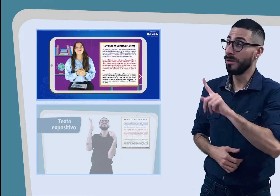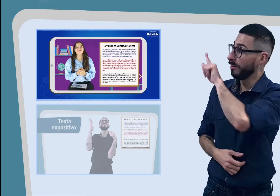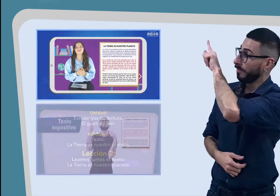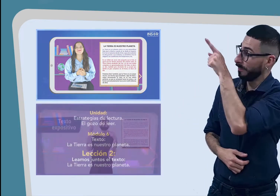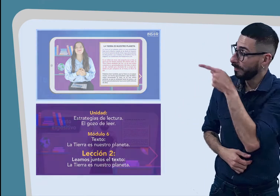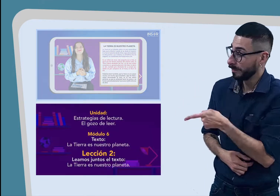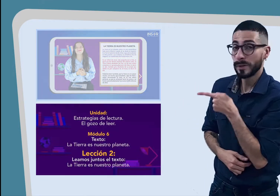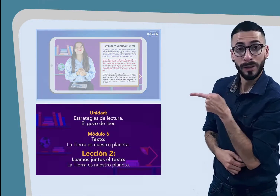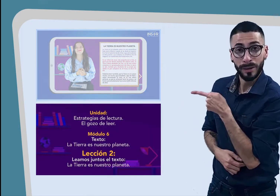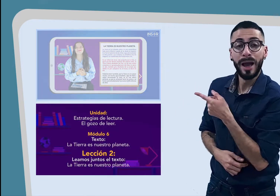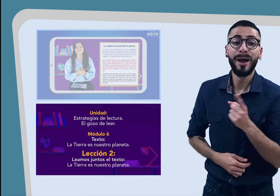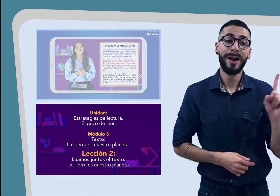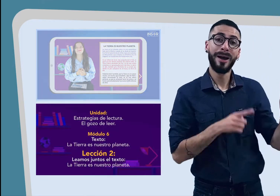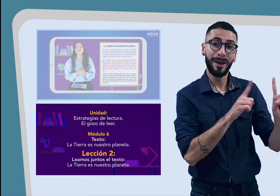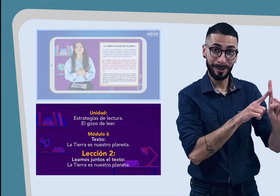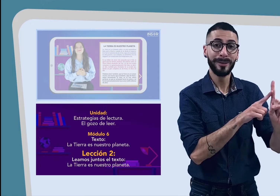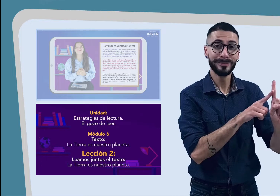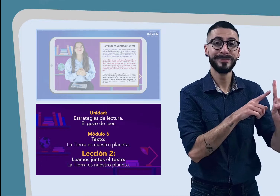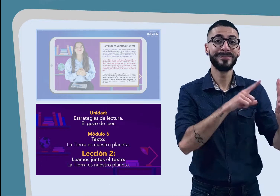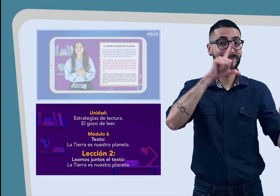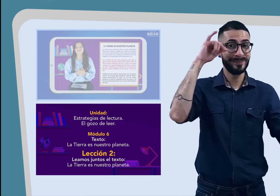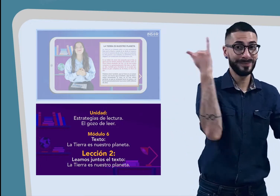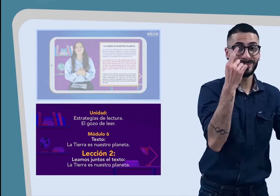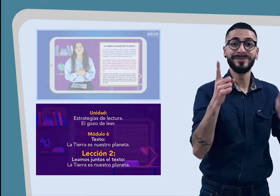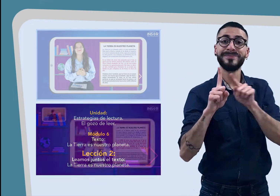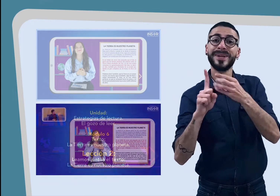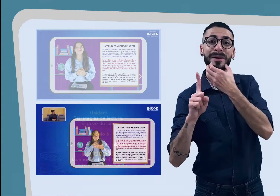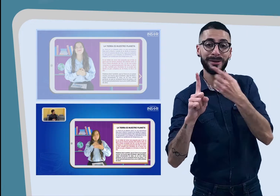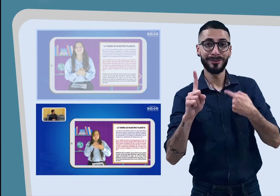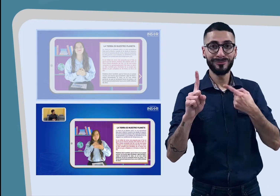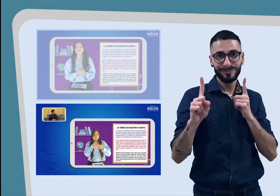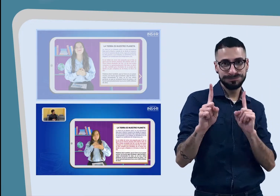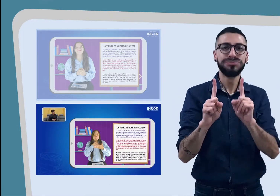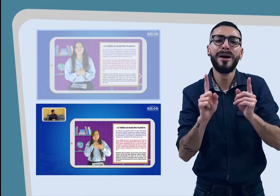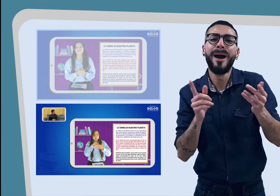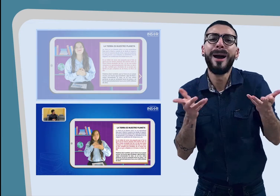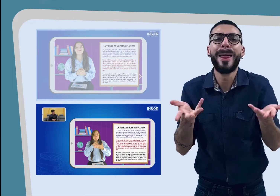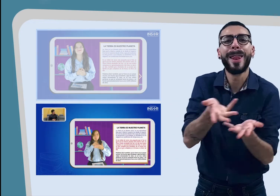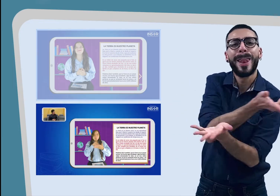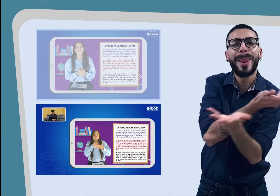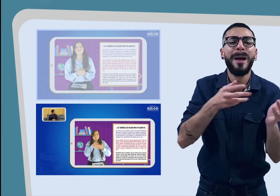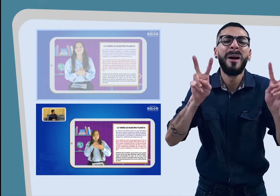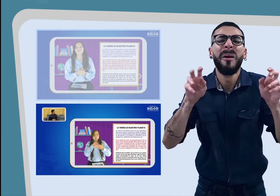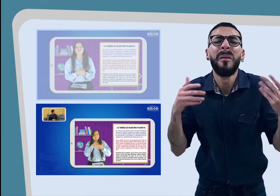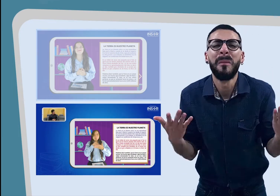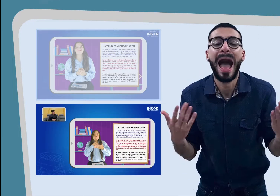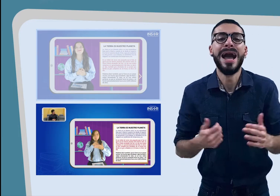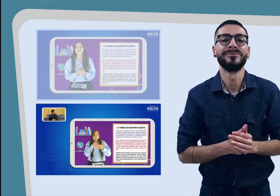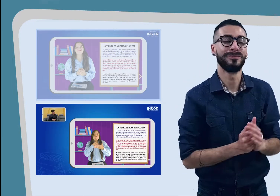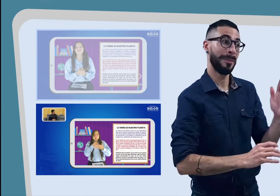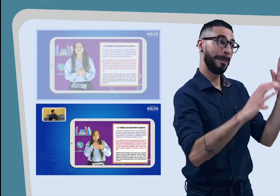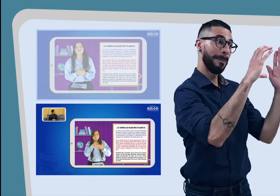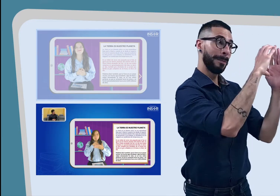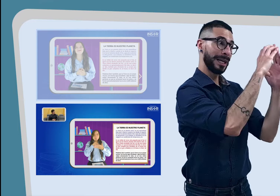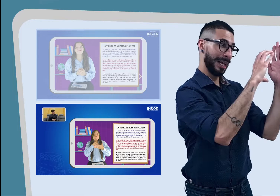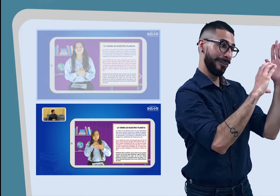El segundo video, también fue una conversación entre Camilo y Leidy en el que se realizó una lectura comprensiva